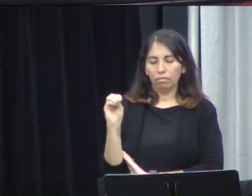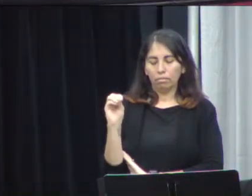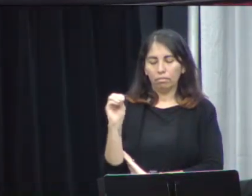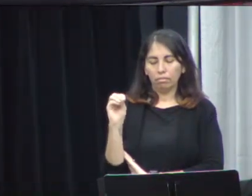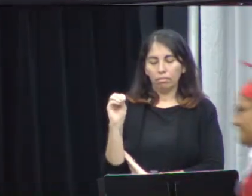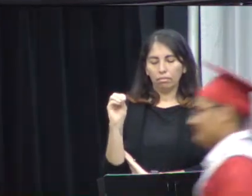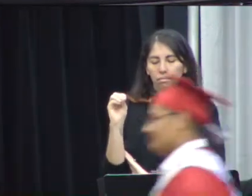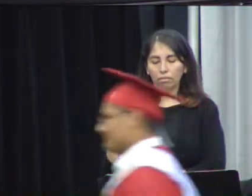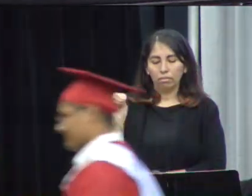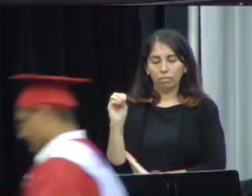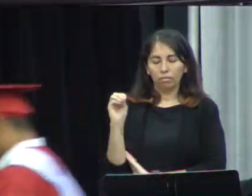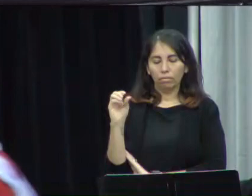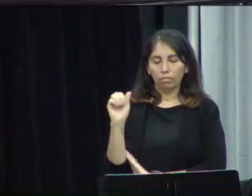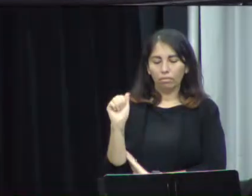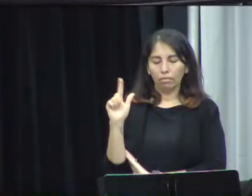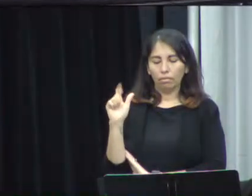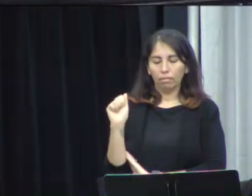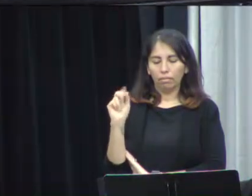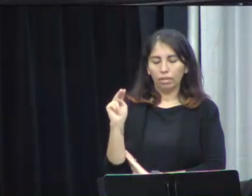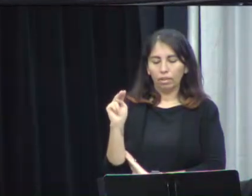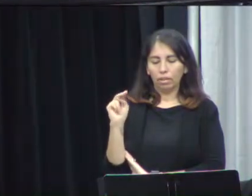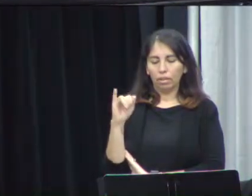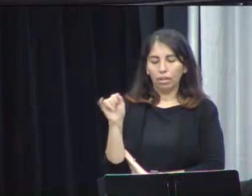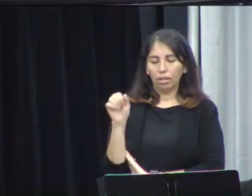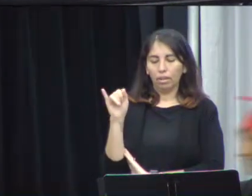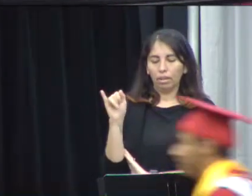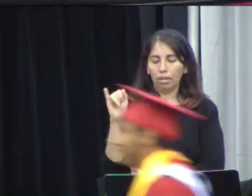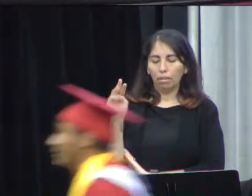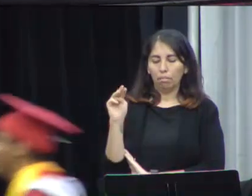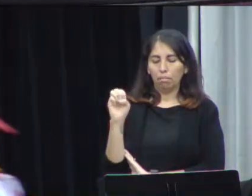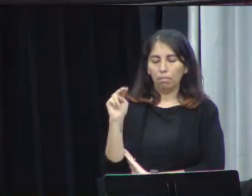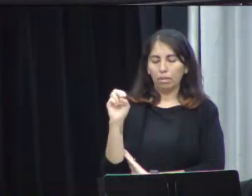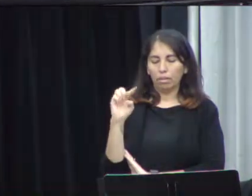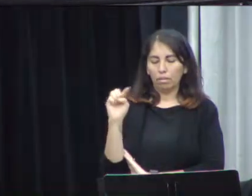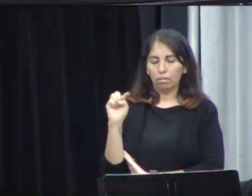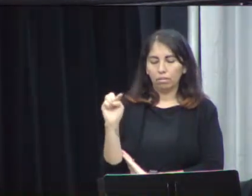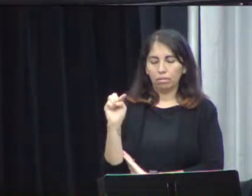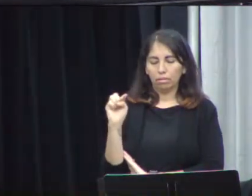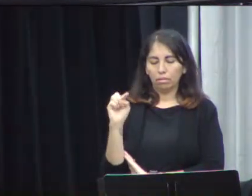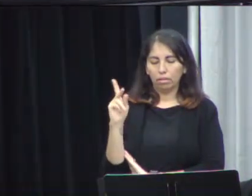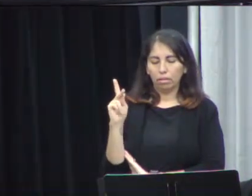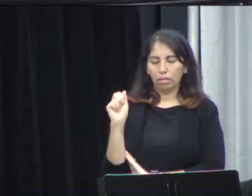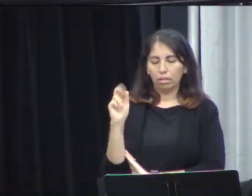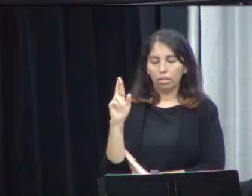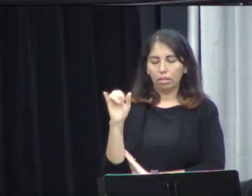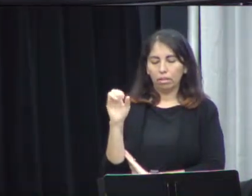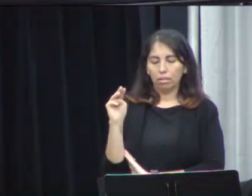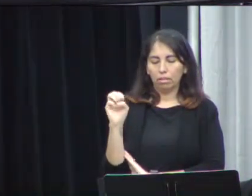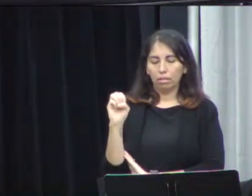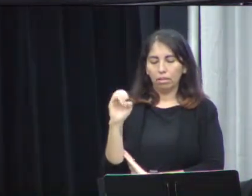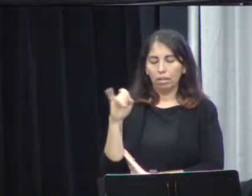(audience applauds) Alon Jimenez. (audience applauds) Karime Jimenez.